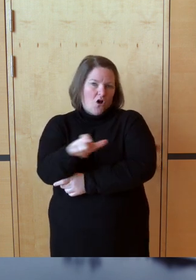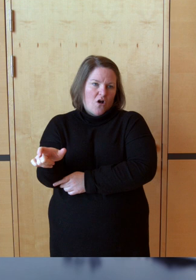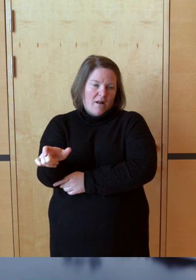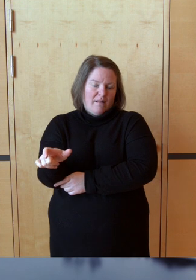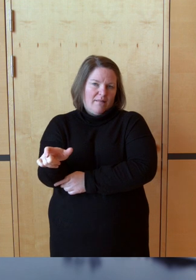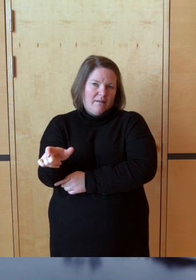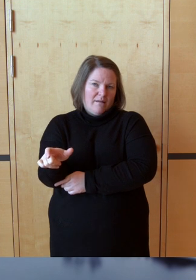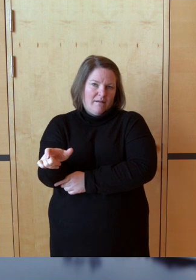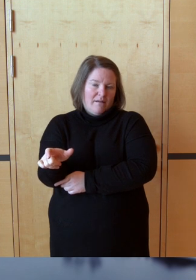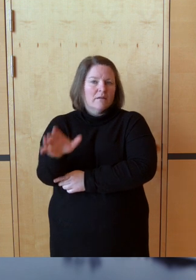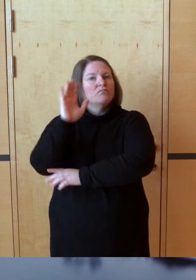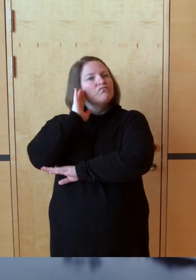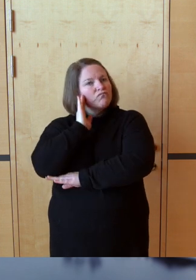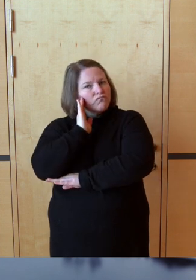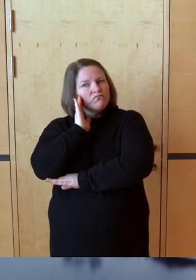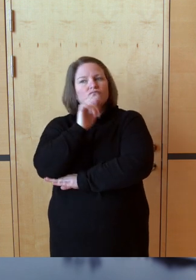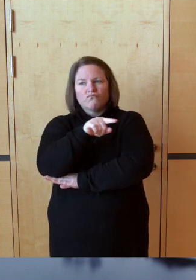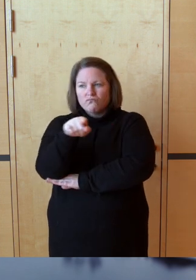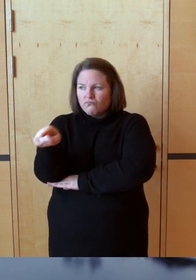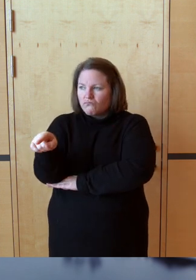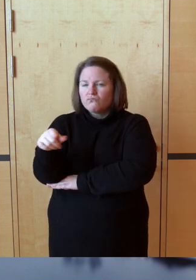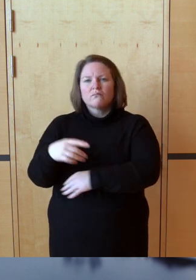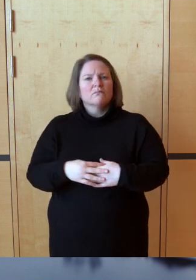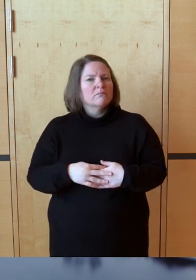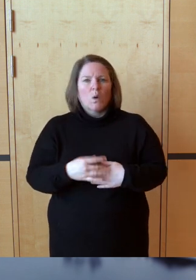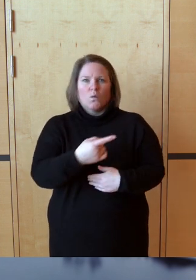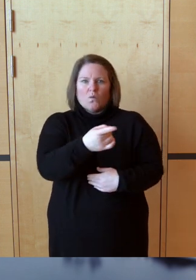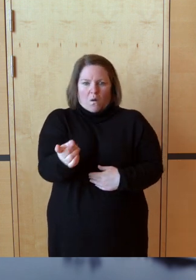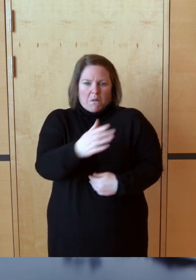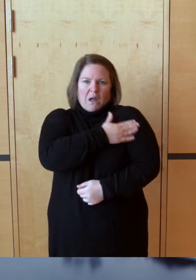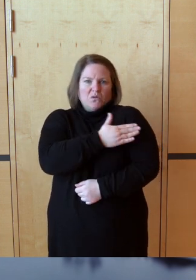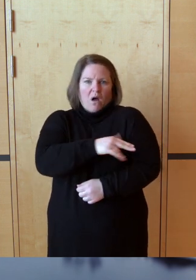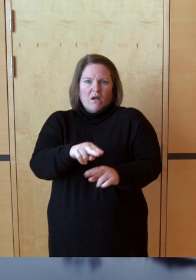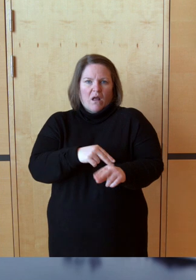Lyssna på personalen De har inte känt sig delaktiga i beslutet